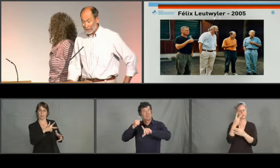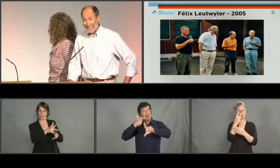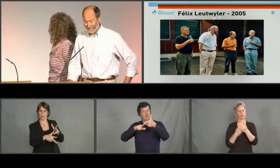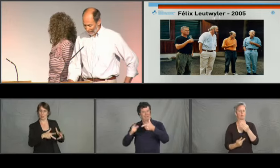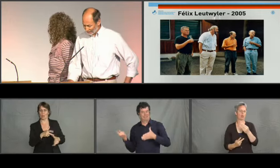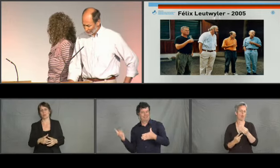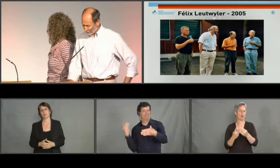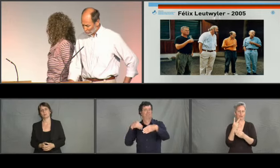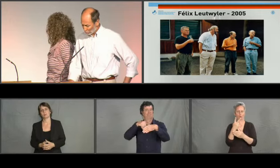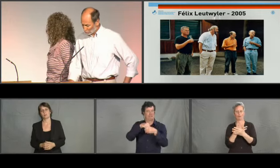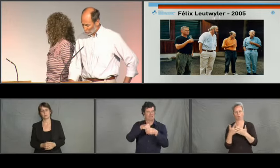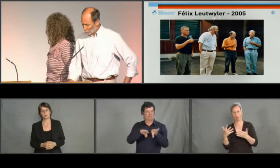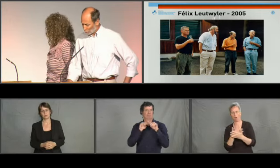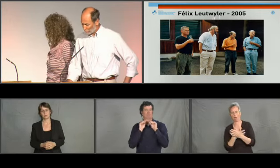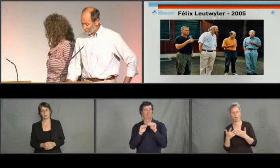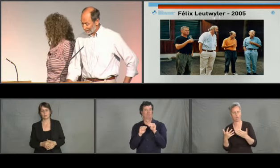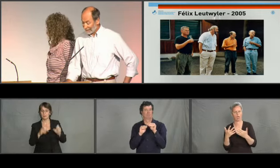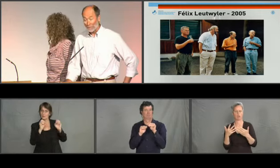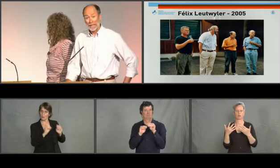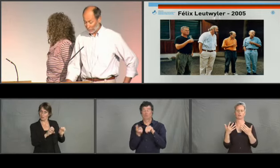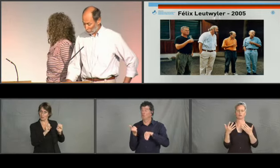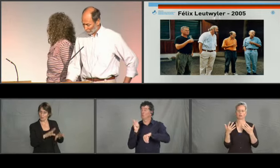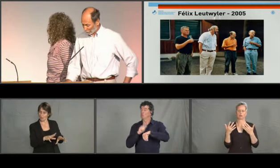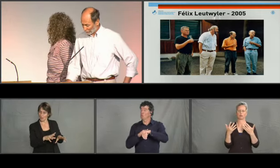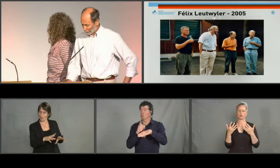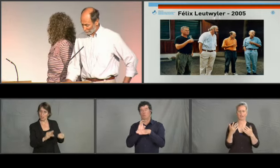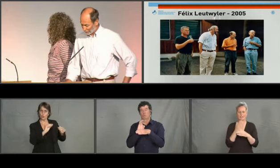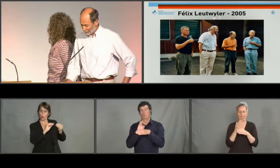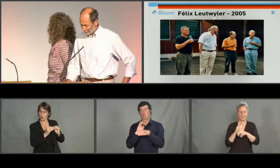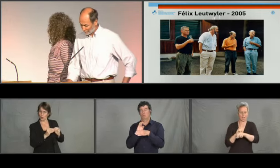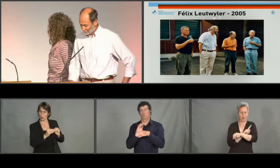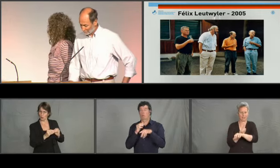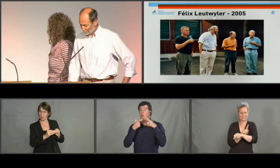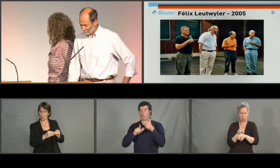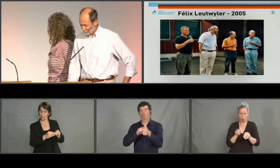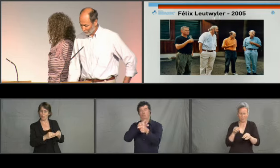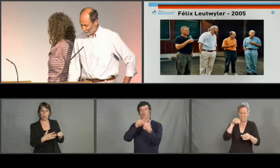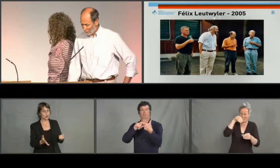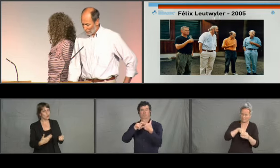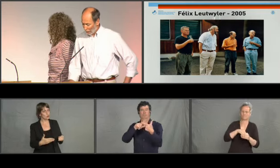in keiner Lektion durfte die Gebärdensprache fehlen.